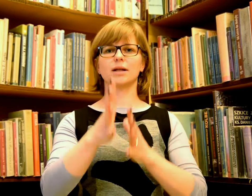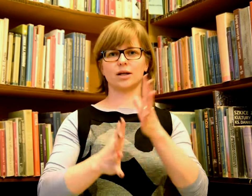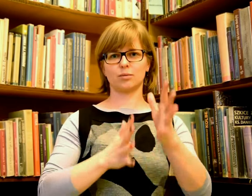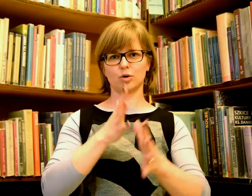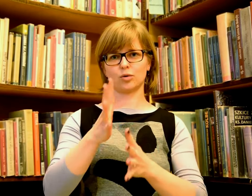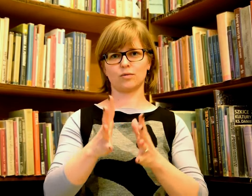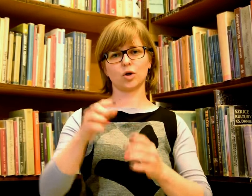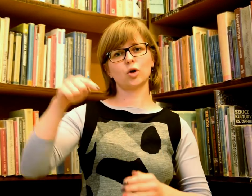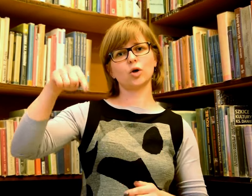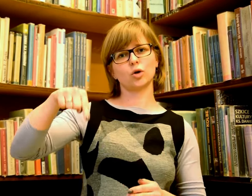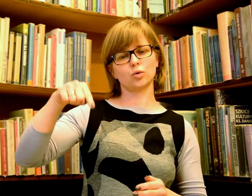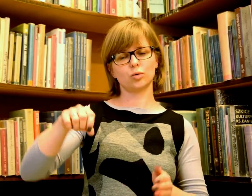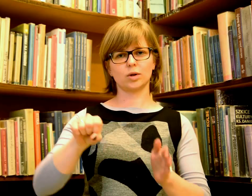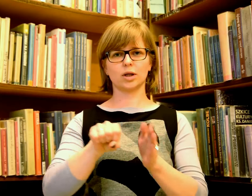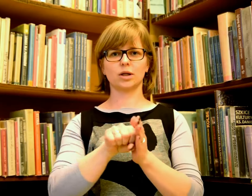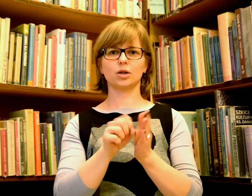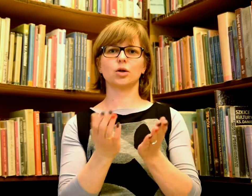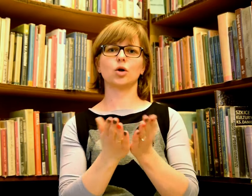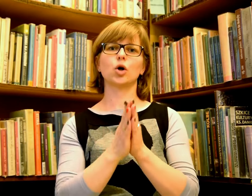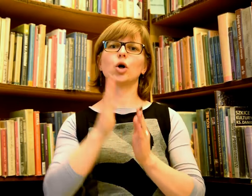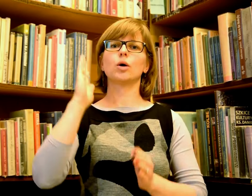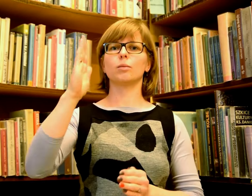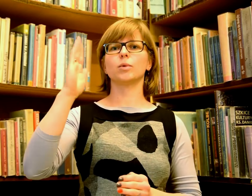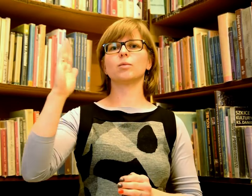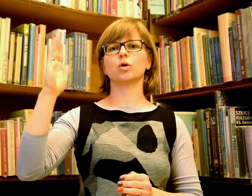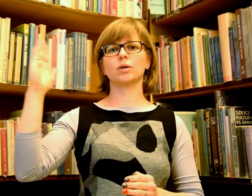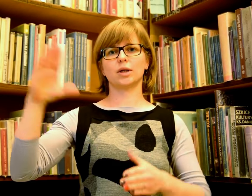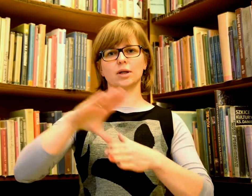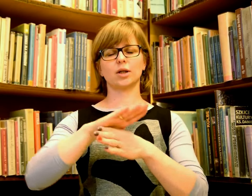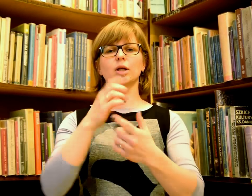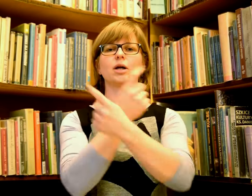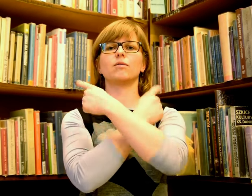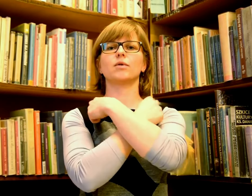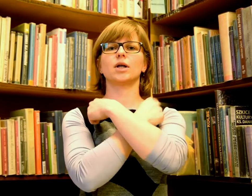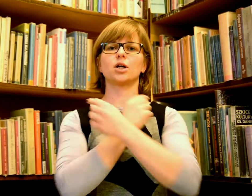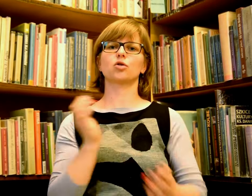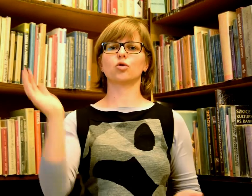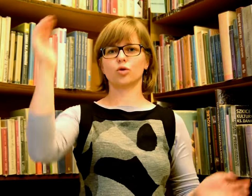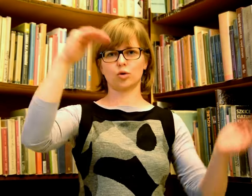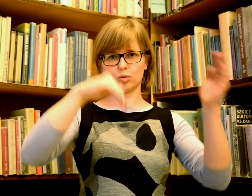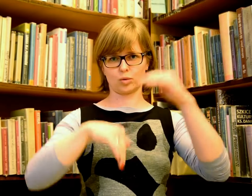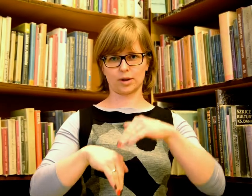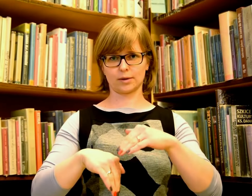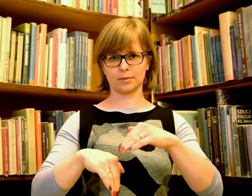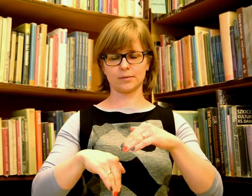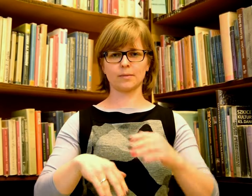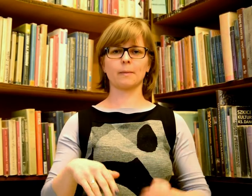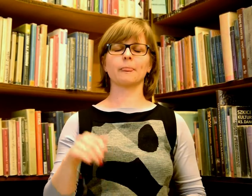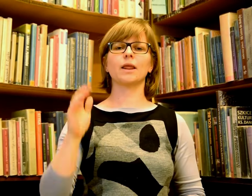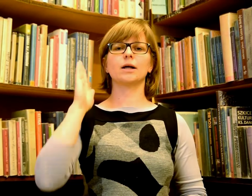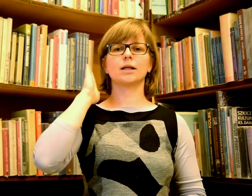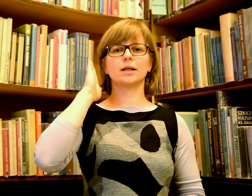na kurs języka migowego do biblioteki w Tarnowskich Górach.